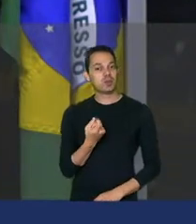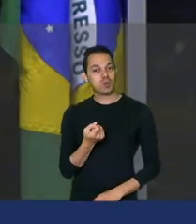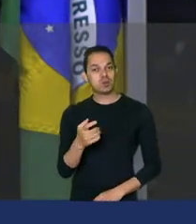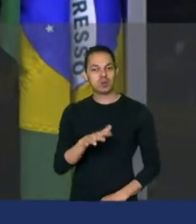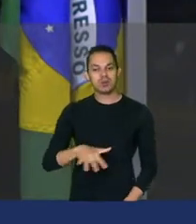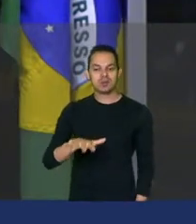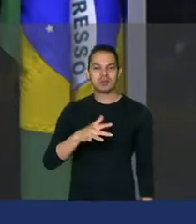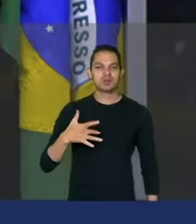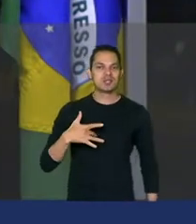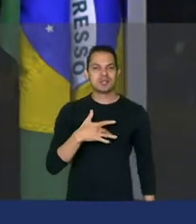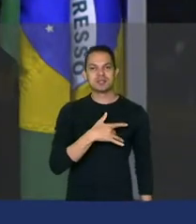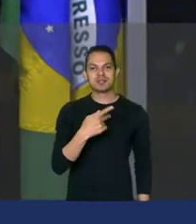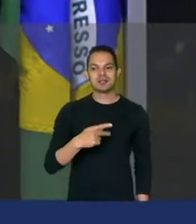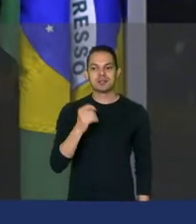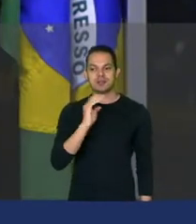QUE O MINISTRO QUEIROGA